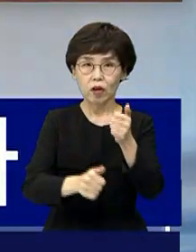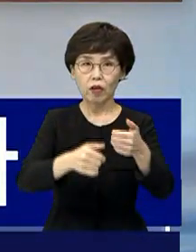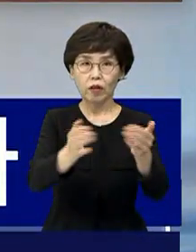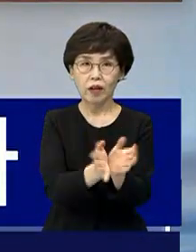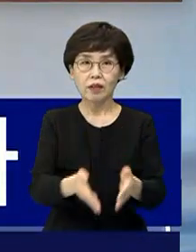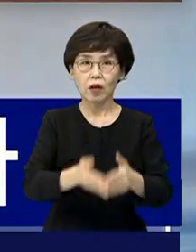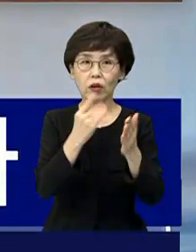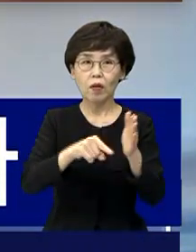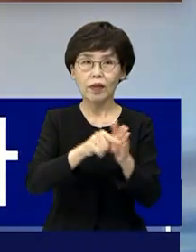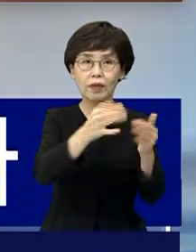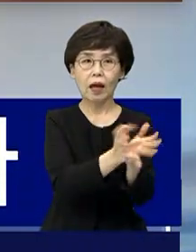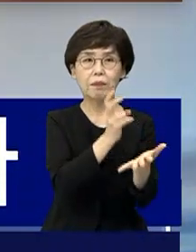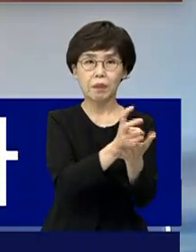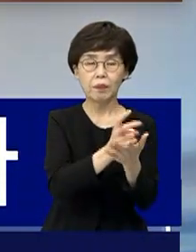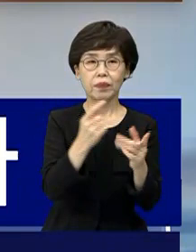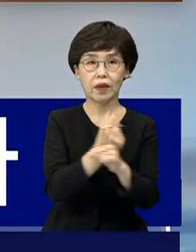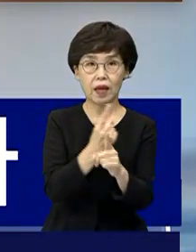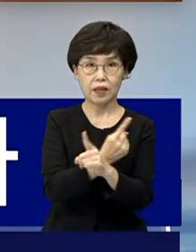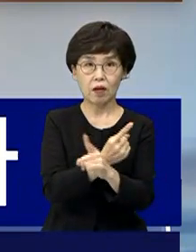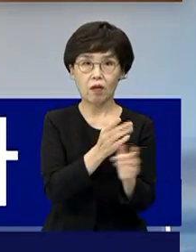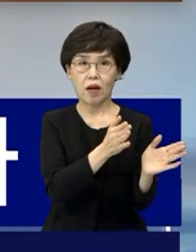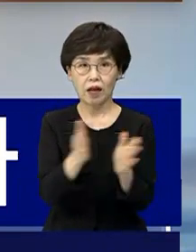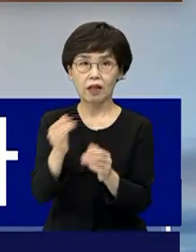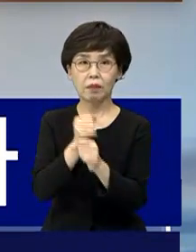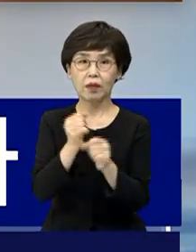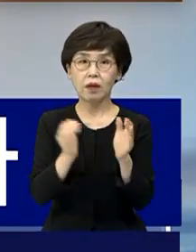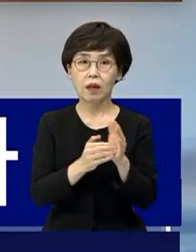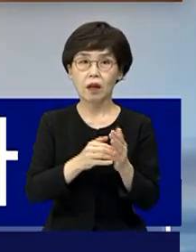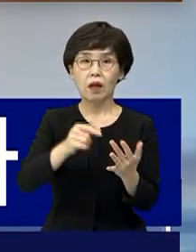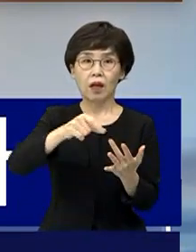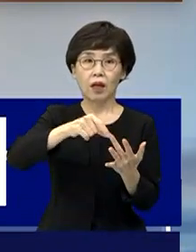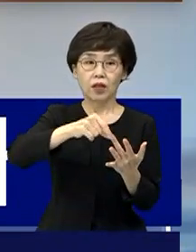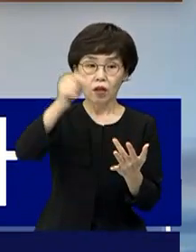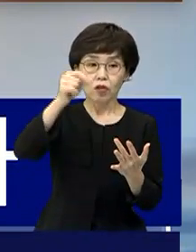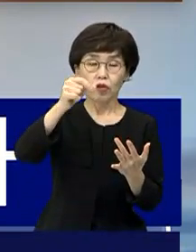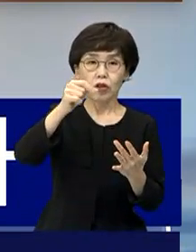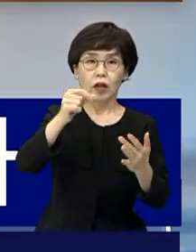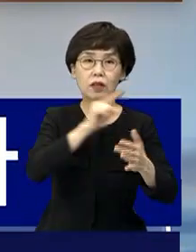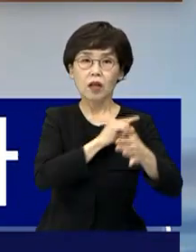위한 당헌 개정안을 마련했습니다. 선출직 최고위원 4명 궐위 시